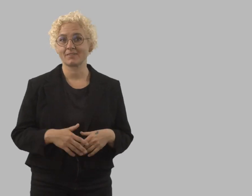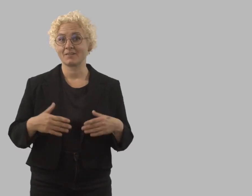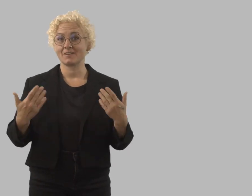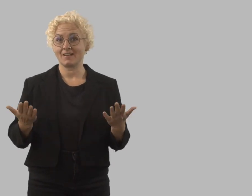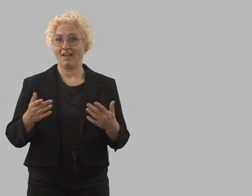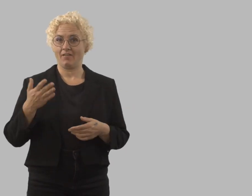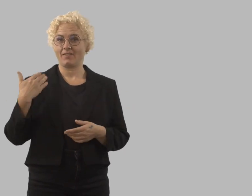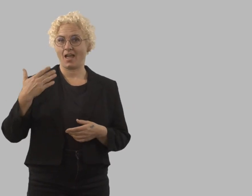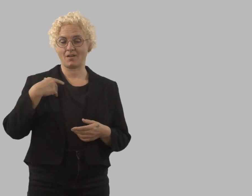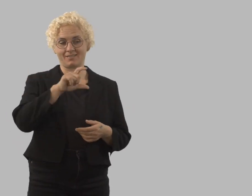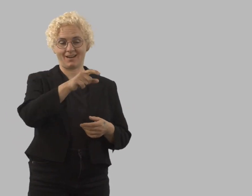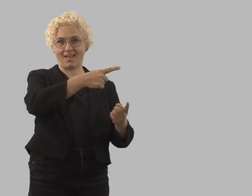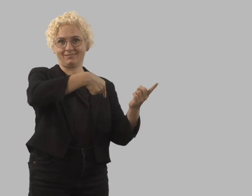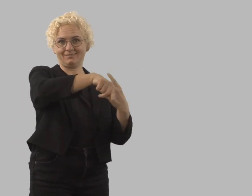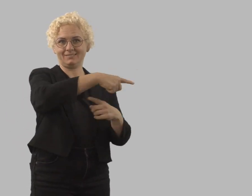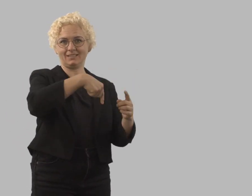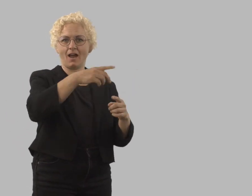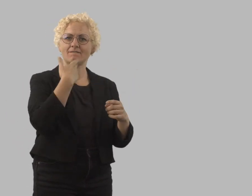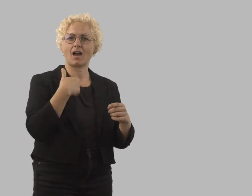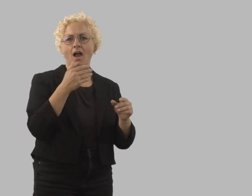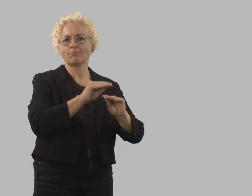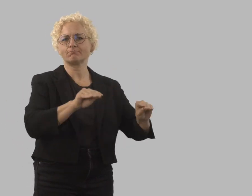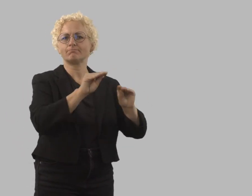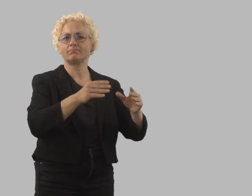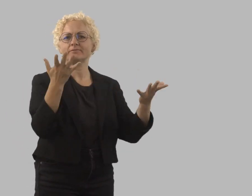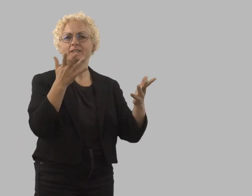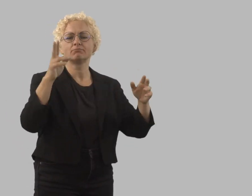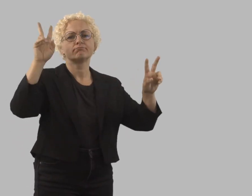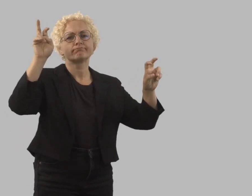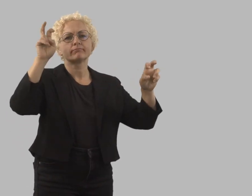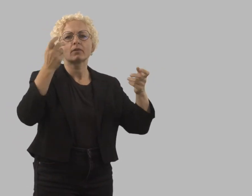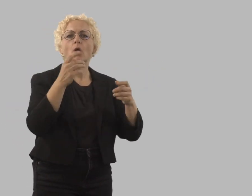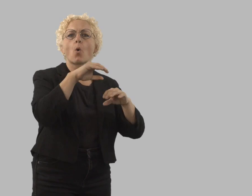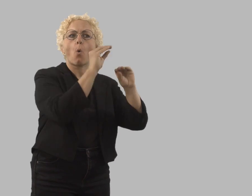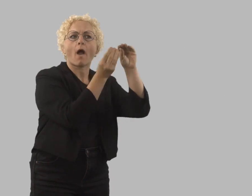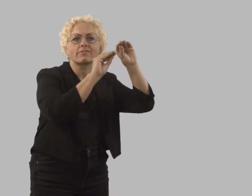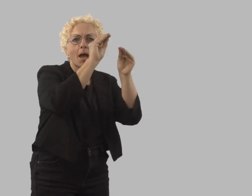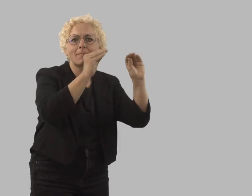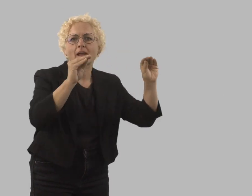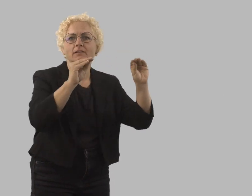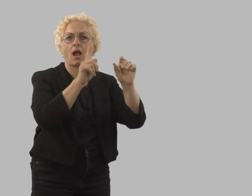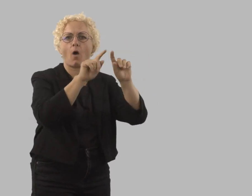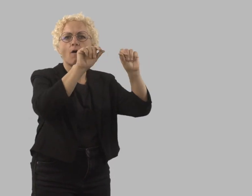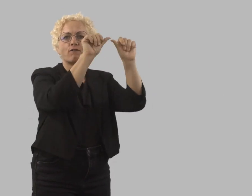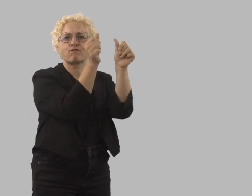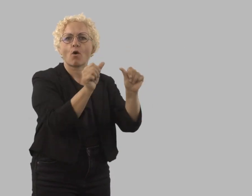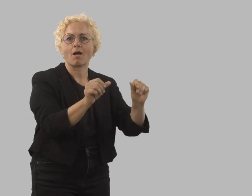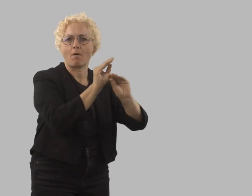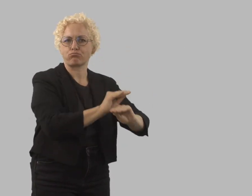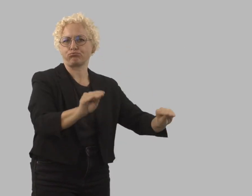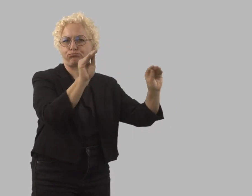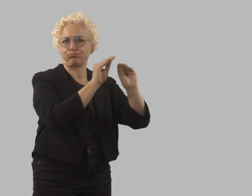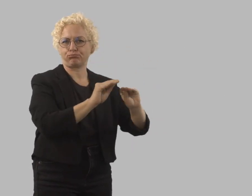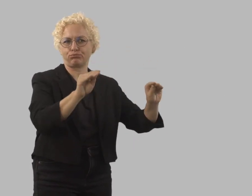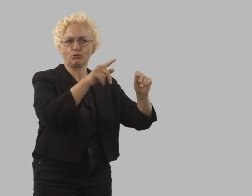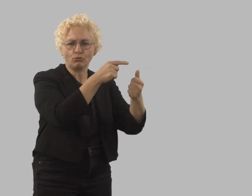In diesen Arbeiten, die in jener Klasse für experimentale ornamentale Formenlehre entstanden,